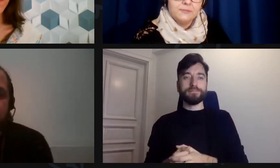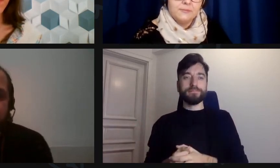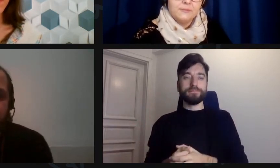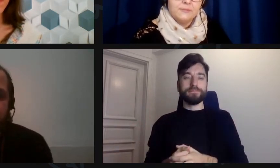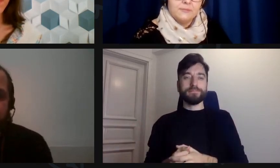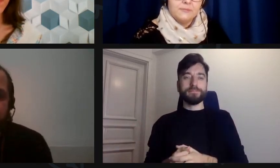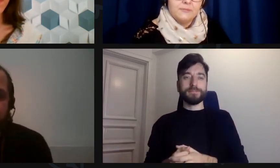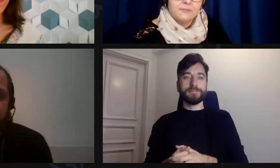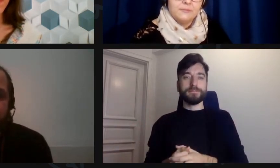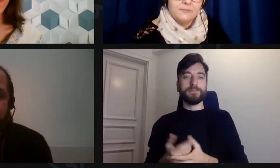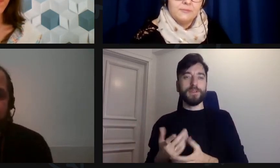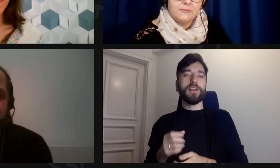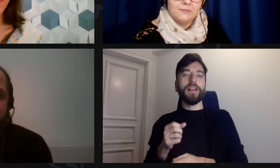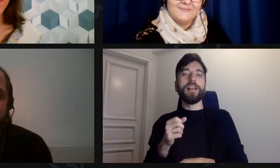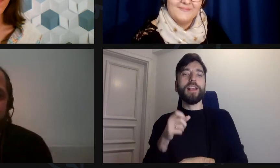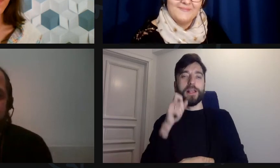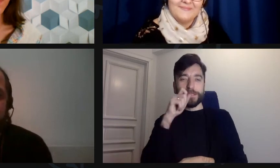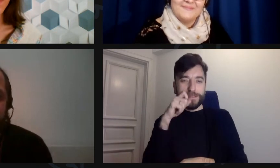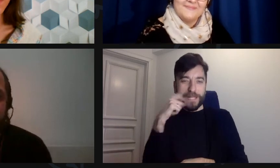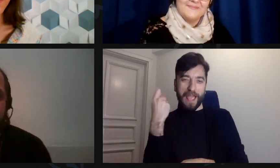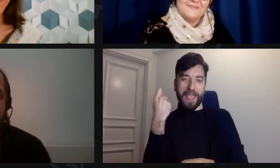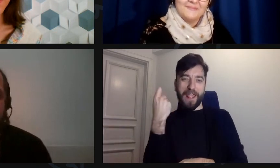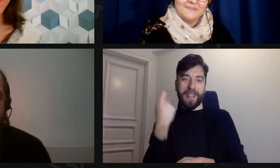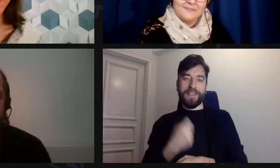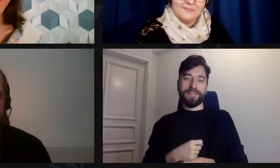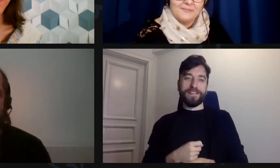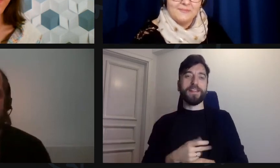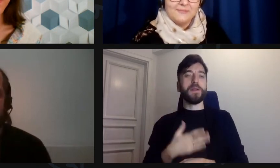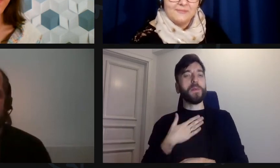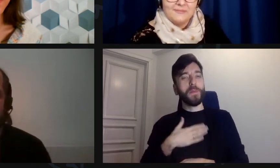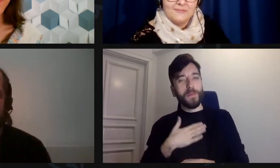Był takim dziadkiem dla wszystkich, cudownym człowiekiem, z którym chciało się pracować.